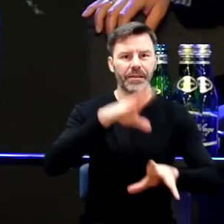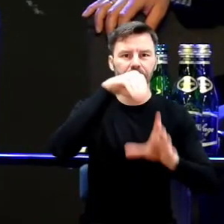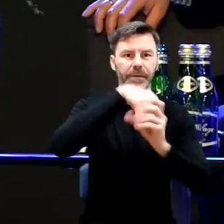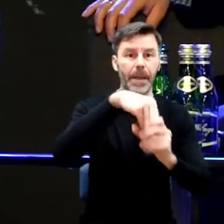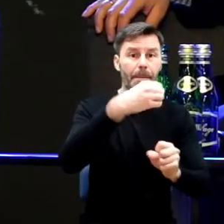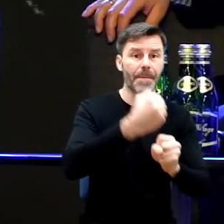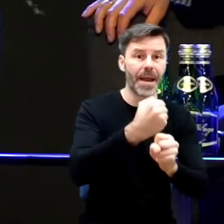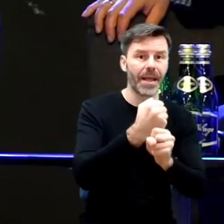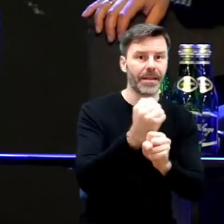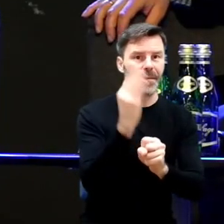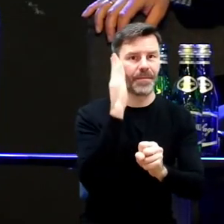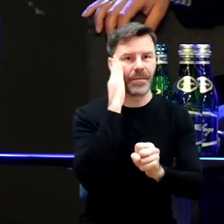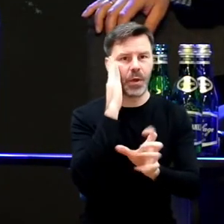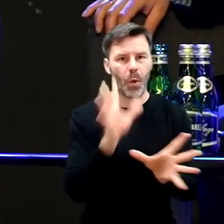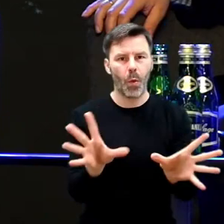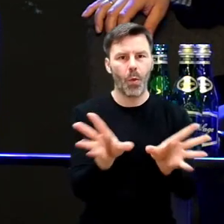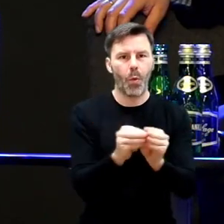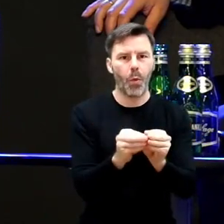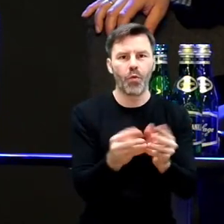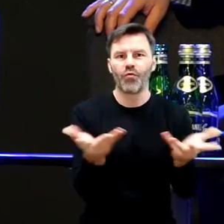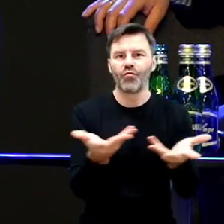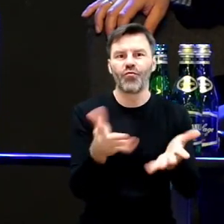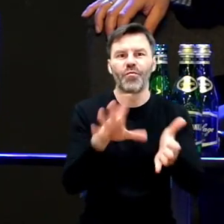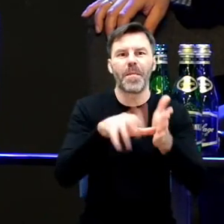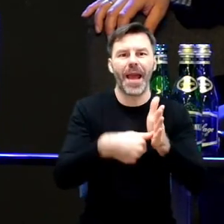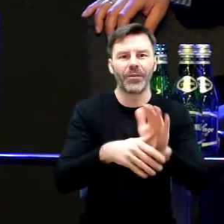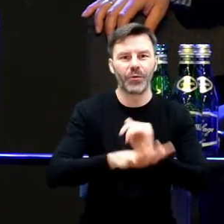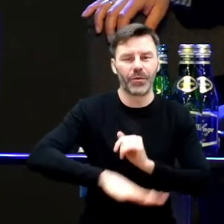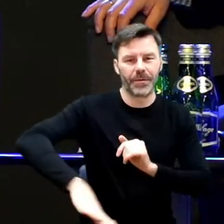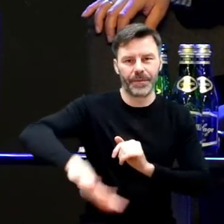I przez lat kilkadziesiąt byliśmy przekonani,